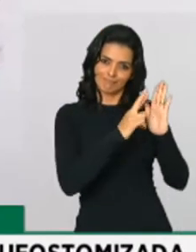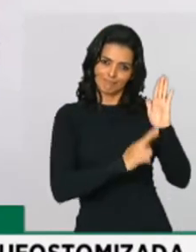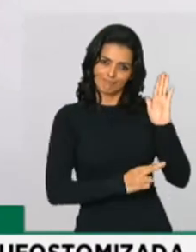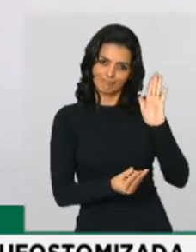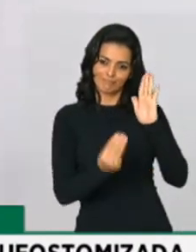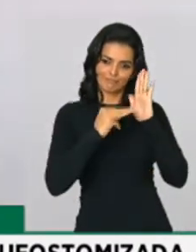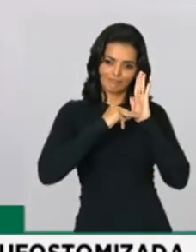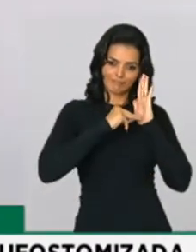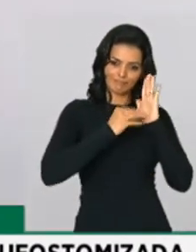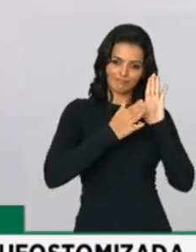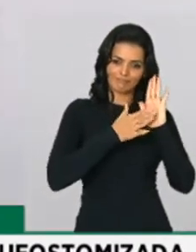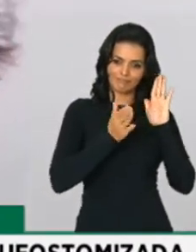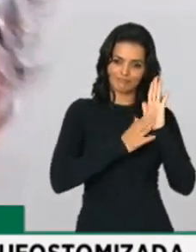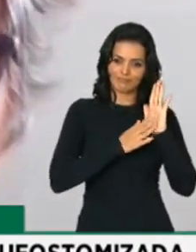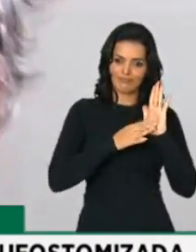TEMPO PARA PODER ELABORAR UMA DISPONIBILIZAÇÃO DO PRÓPRIO